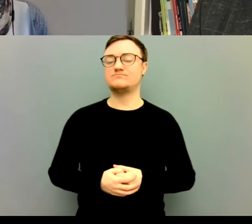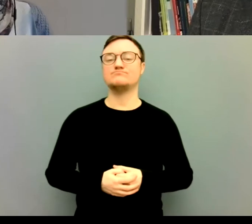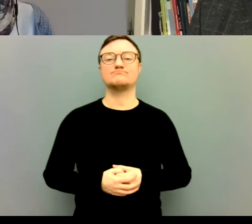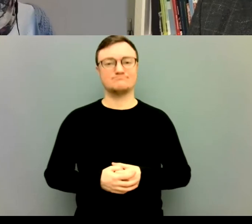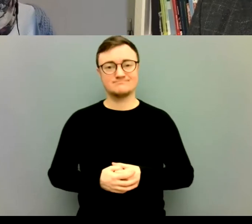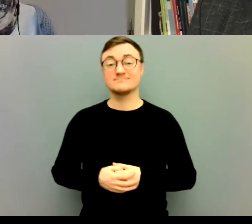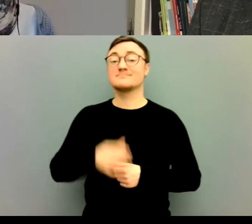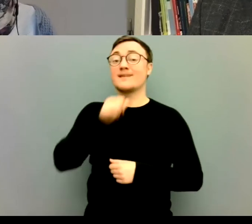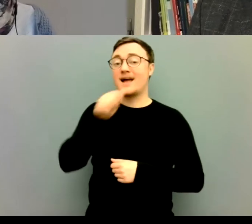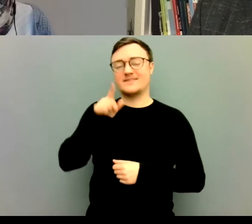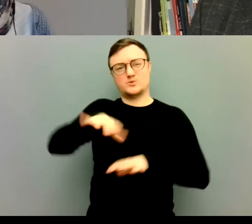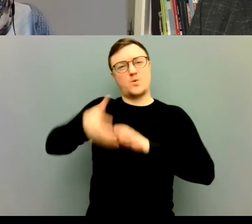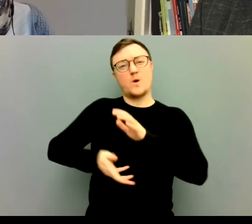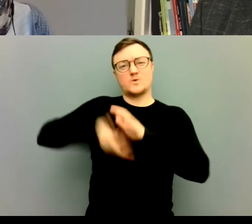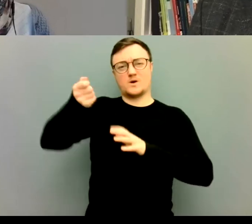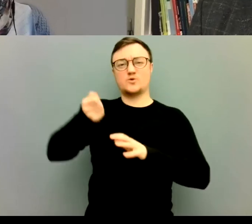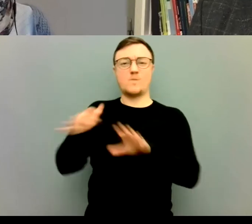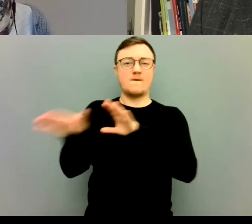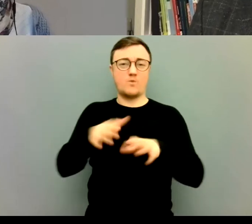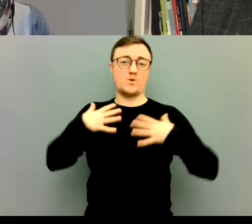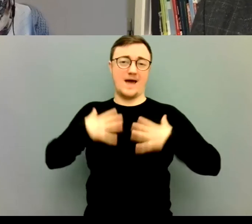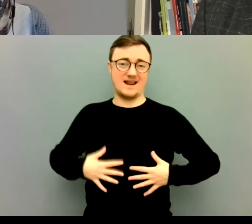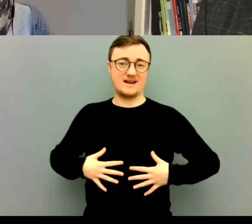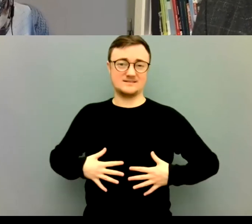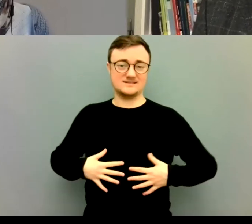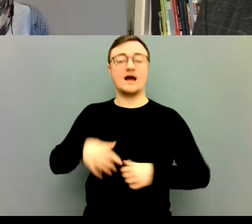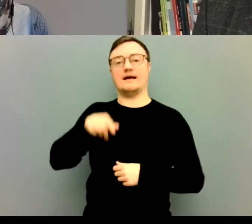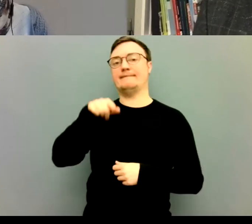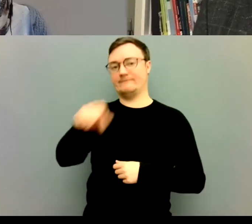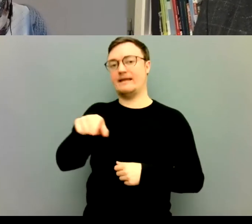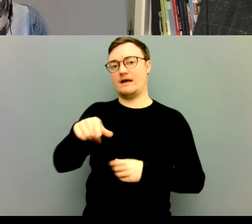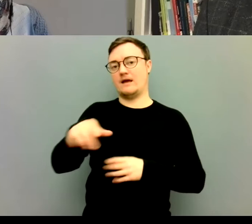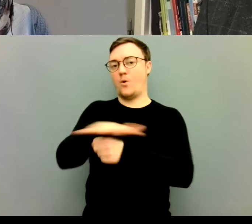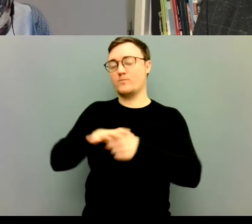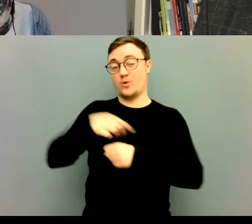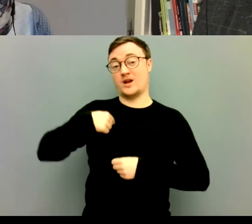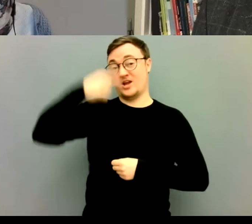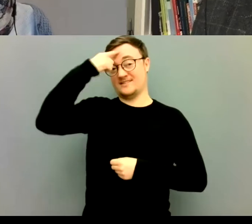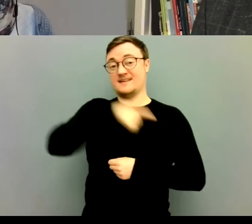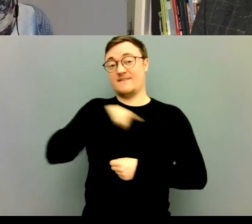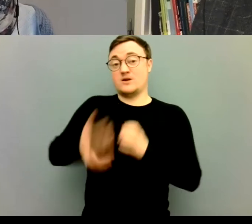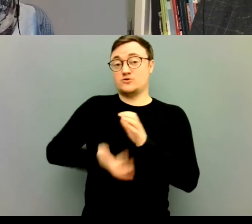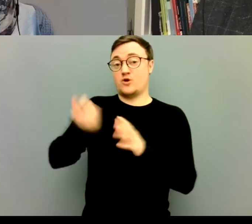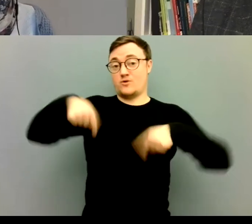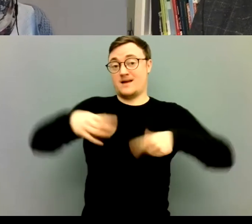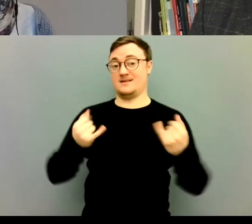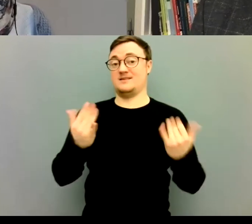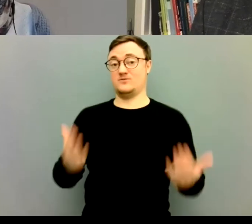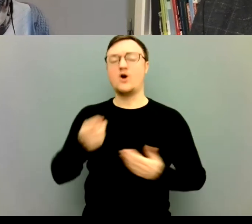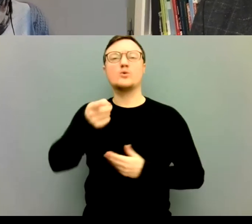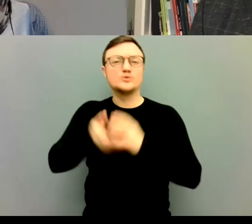Du har varit inne på vård och hälsa, som är ett samhällsområde jag tänkte-